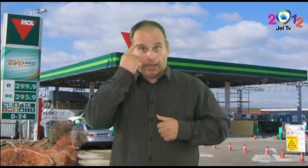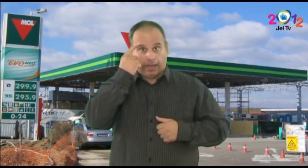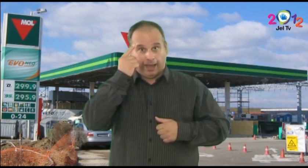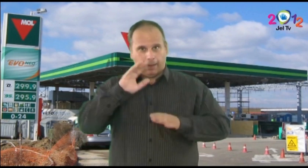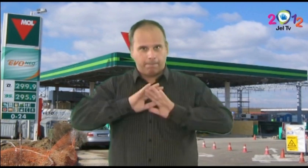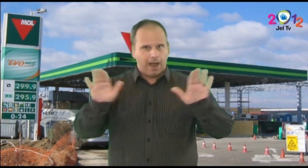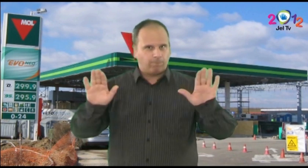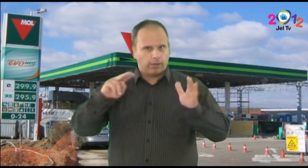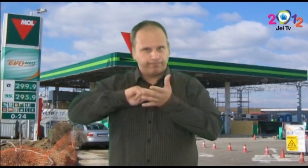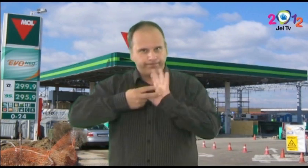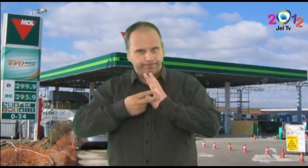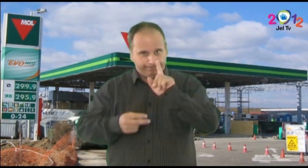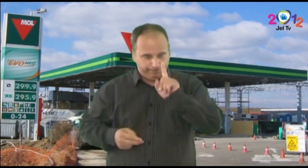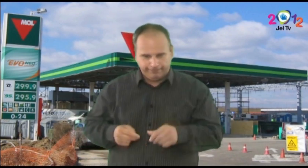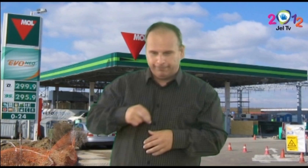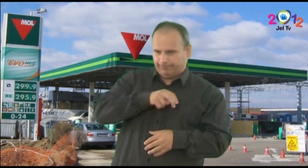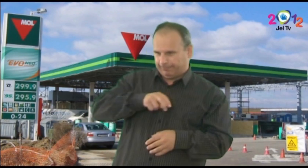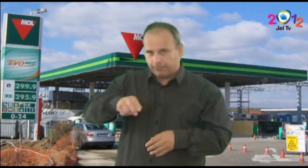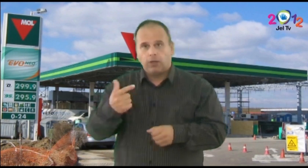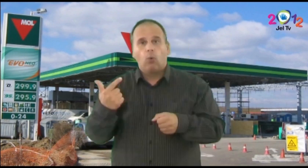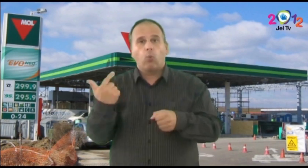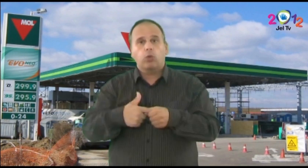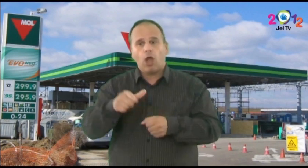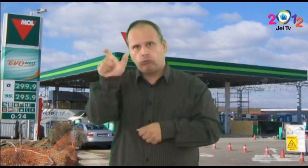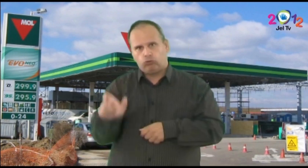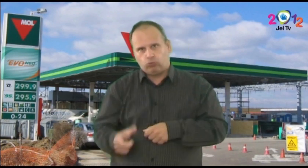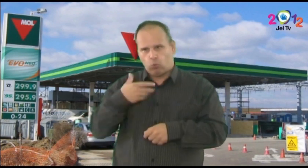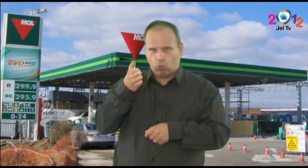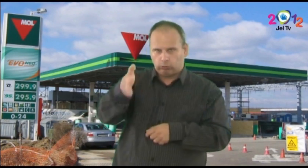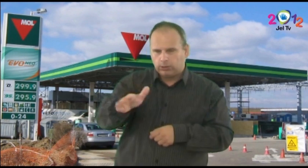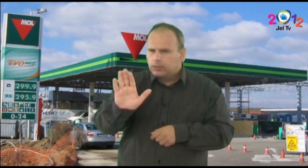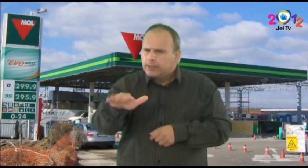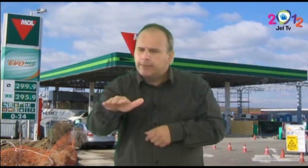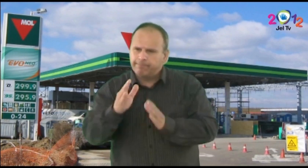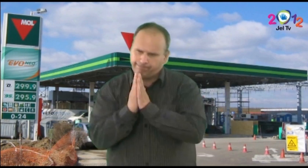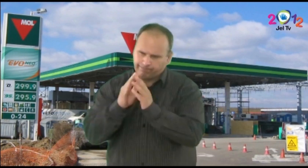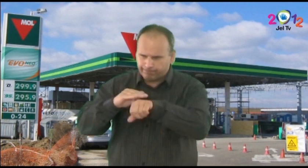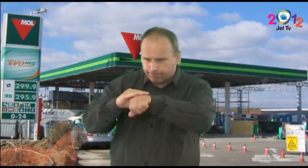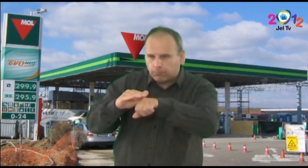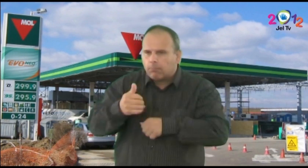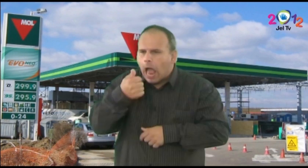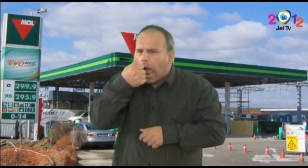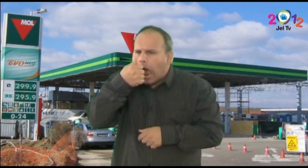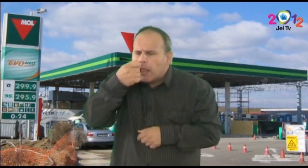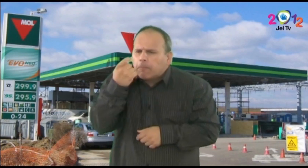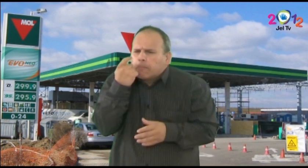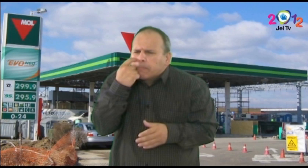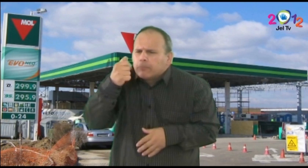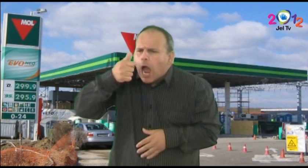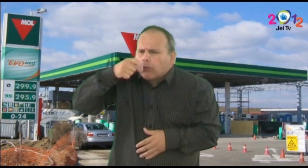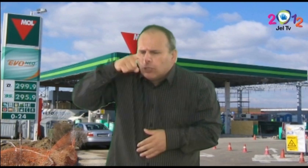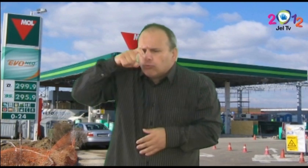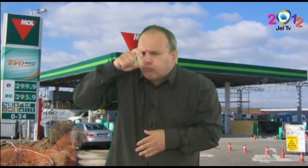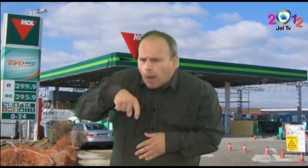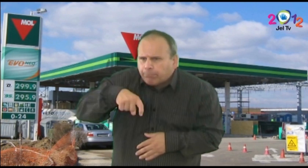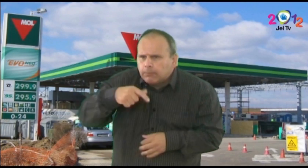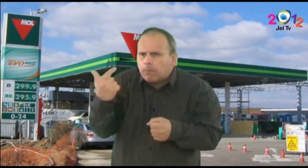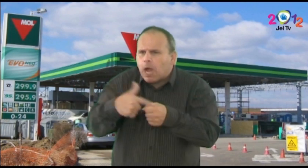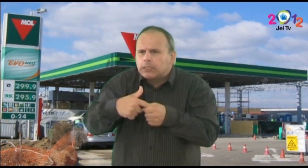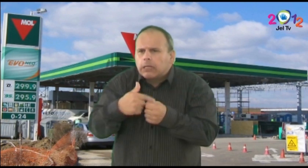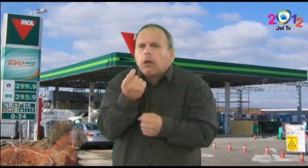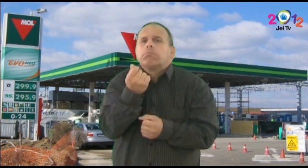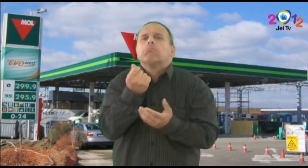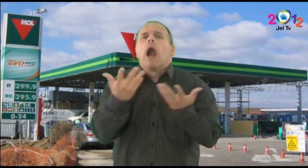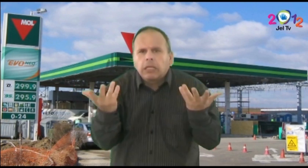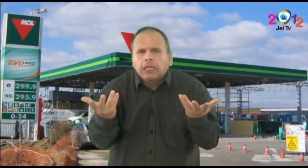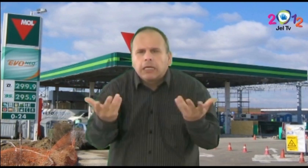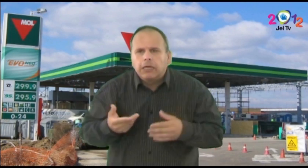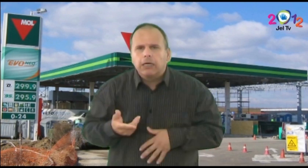Támadt egy ötletem. Odamentem a kutashoz. Megkérdeztem tõle, egy csepp benzin mennyibe kerül?